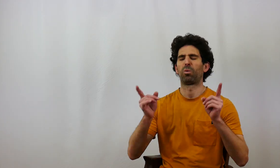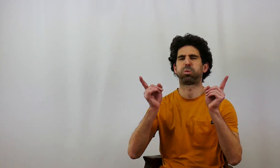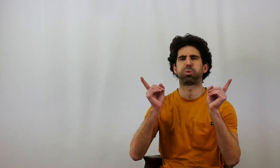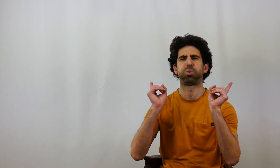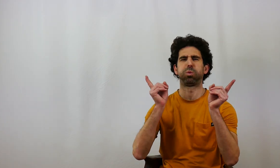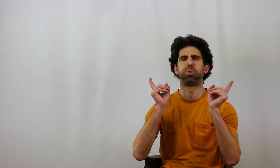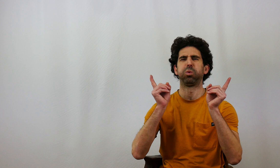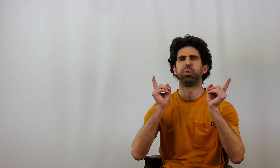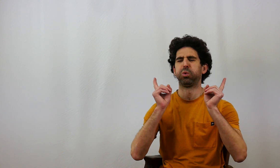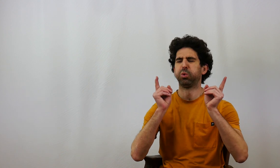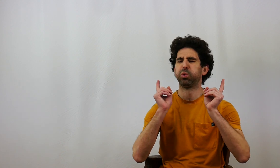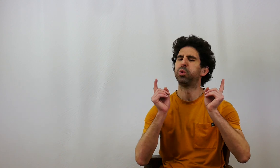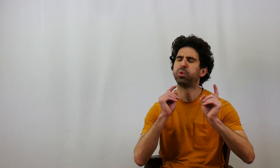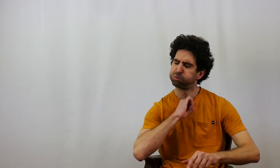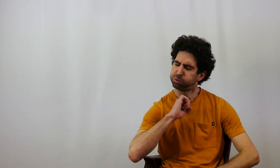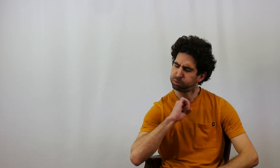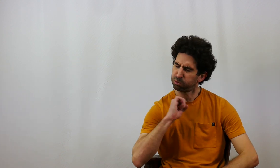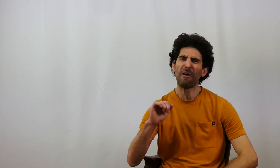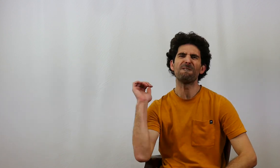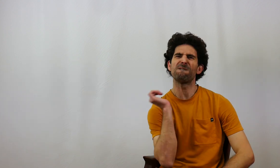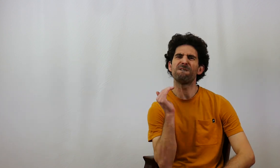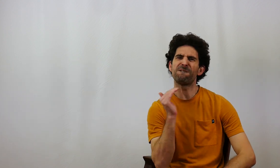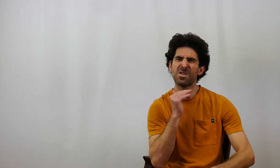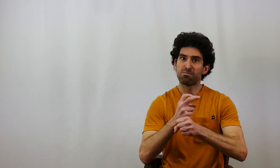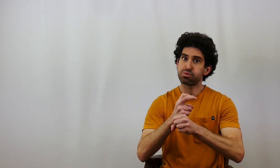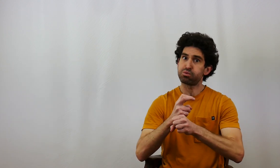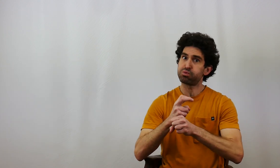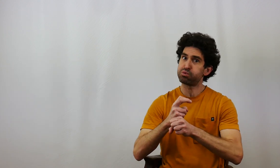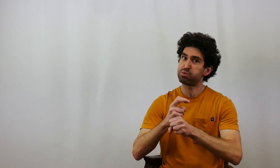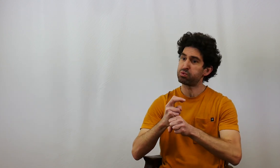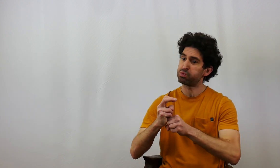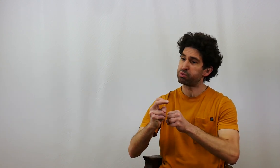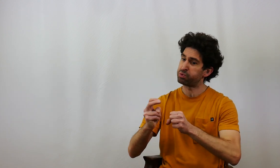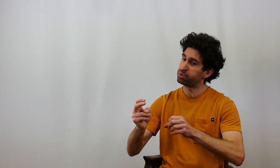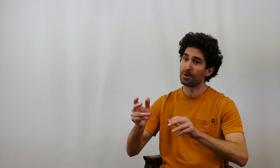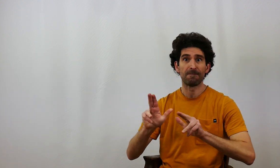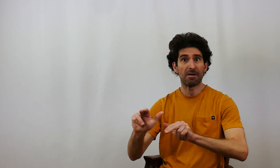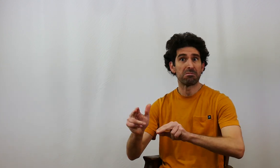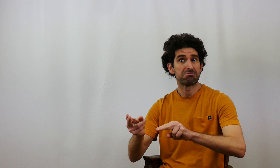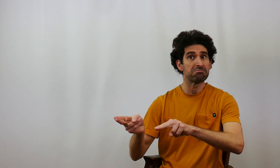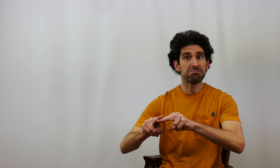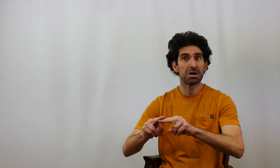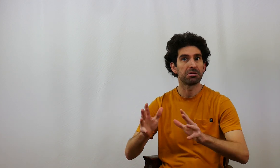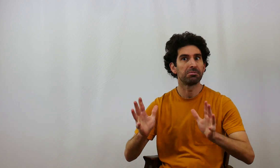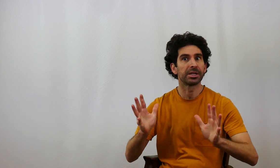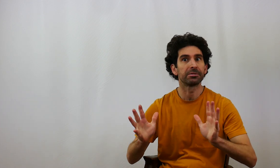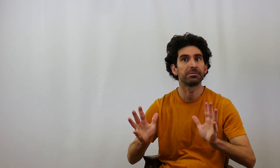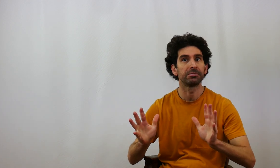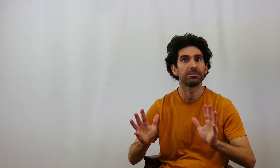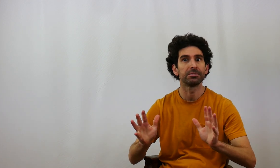Rouler à toute vitesse, de manière dangereuse. On va peut-être en mourir.